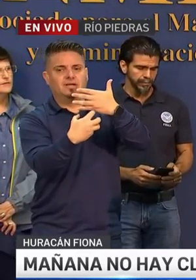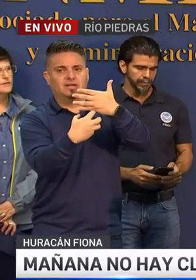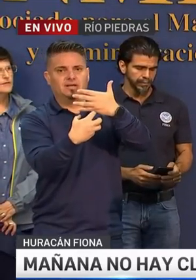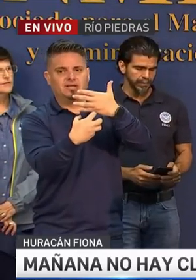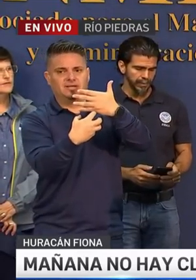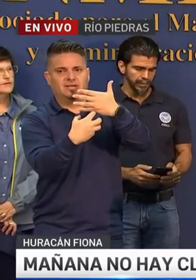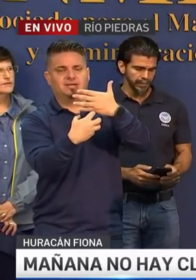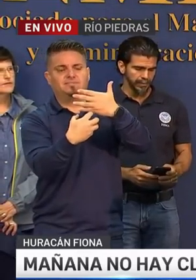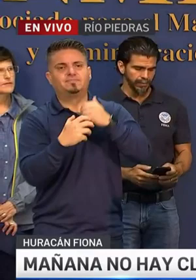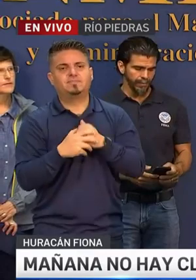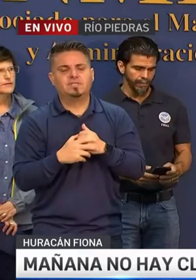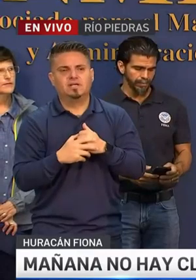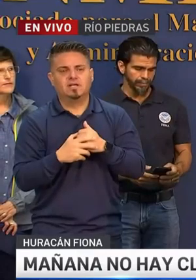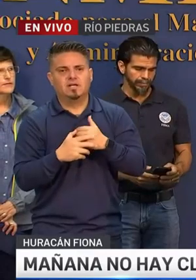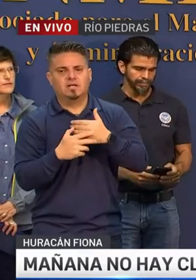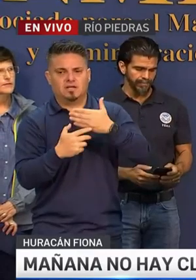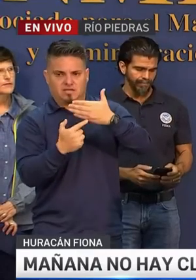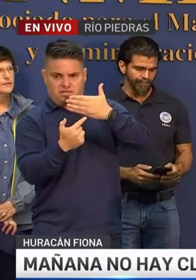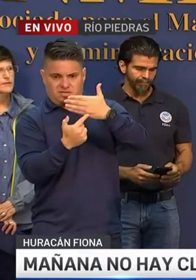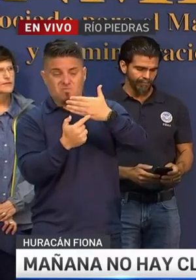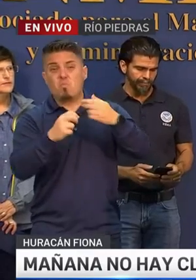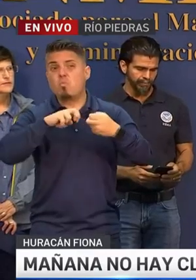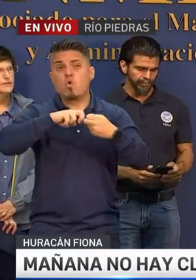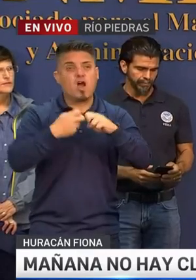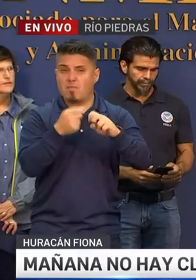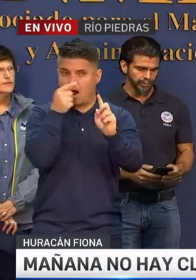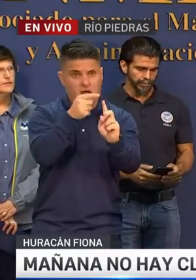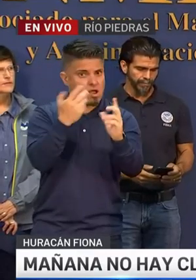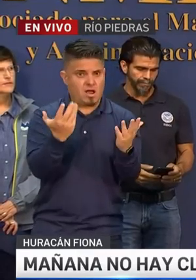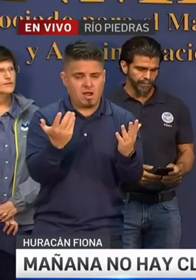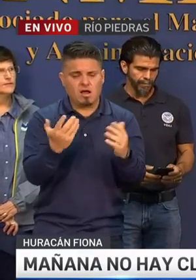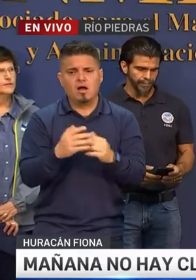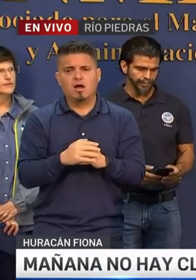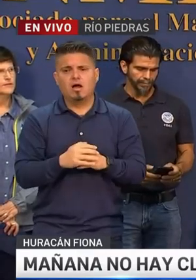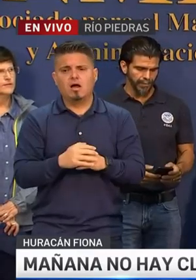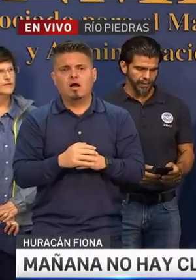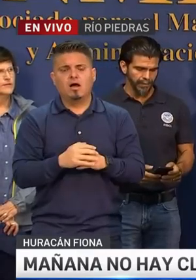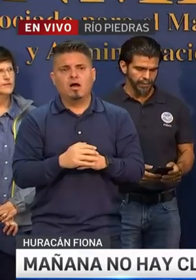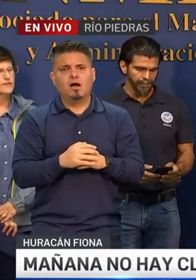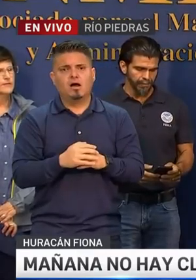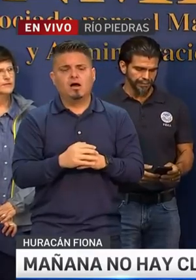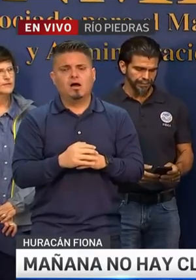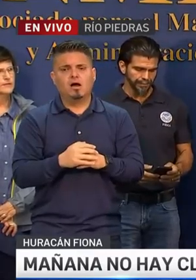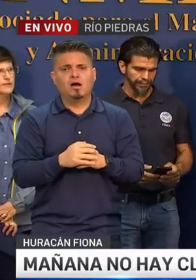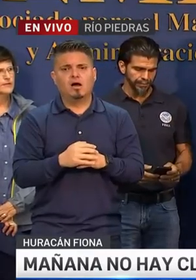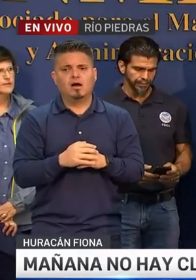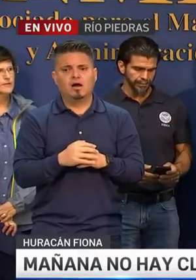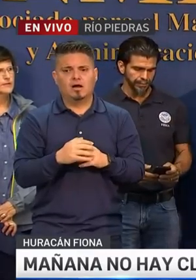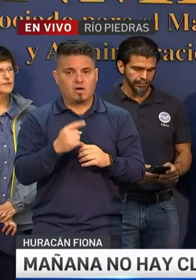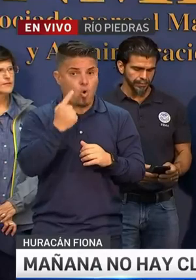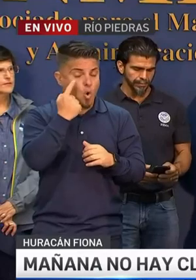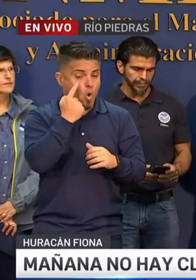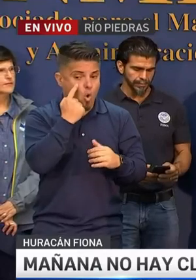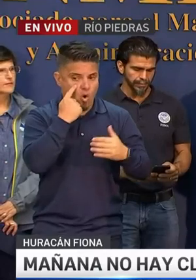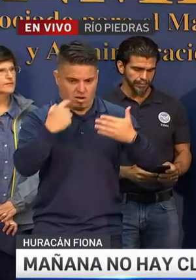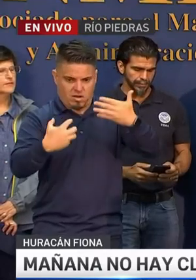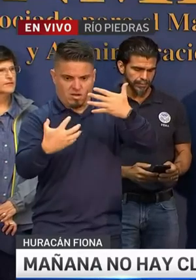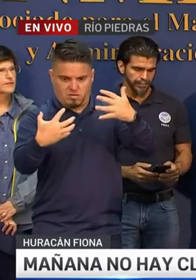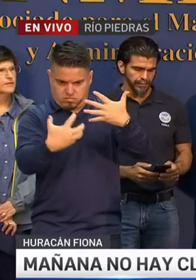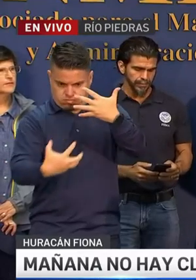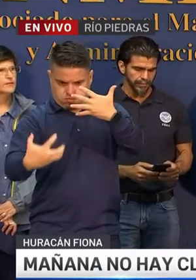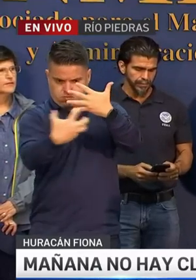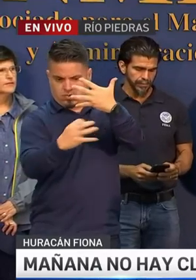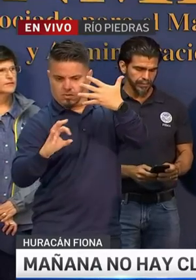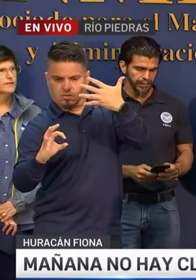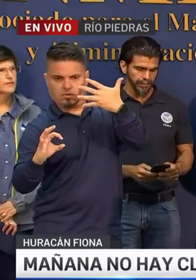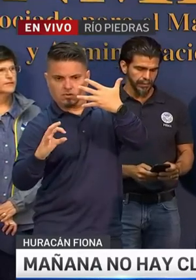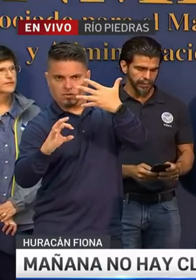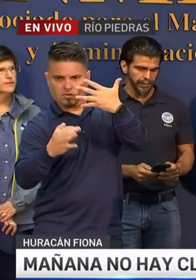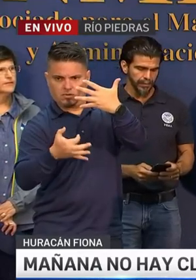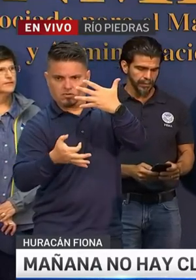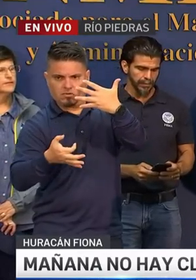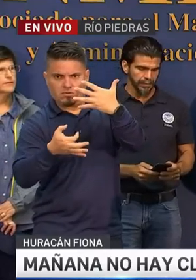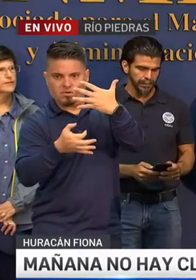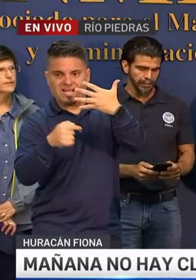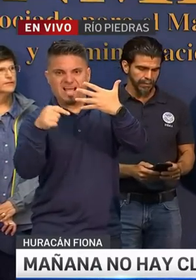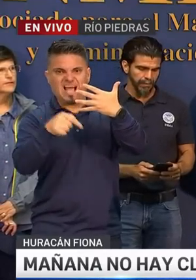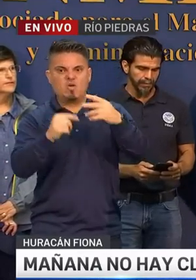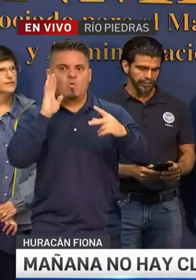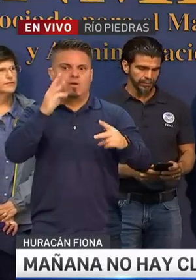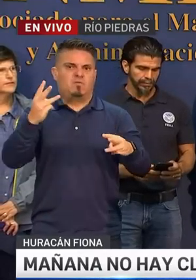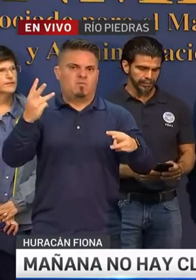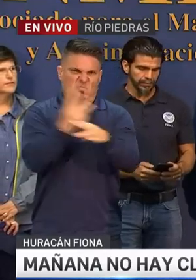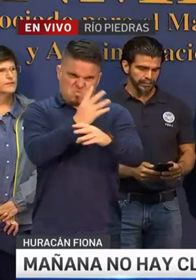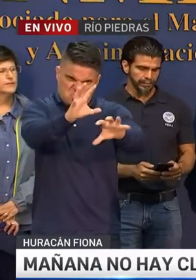SISTEMA SE ESTÁ MOVIENDO HACIA